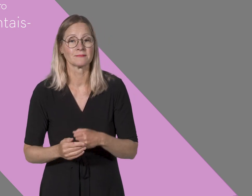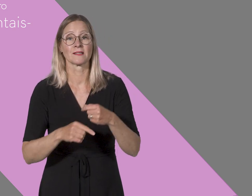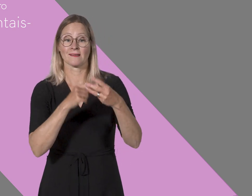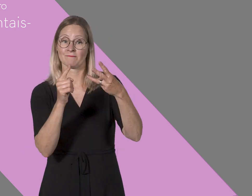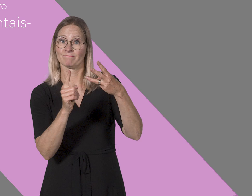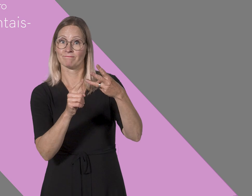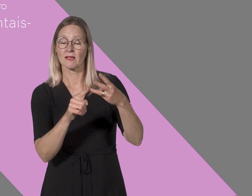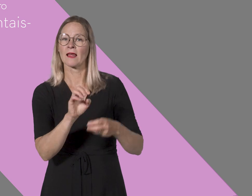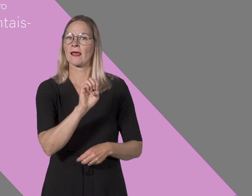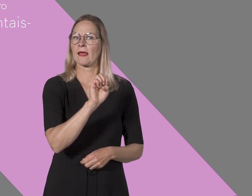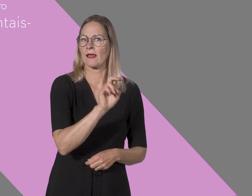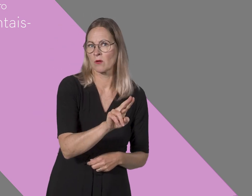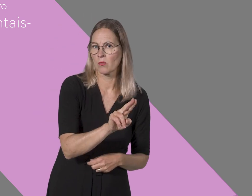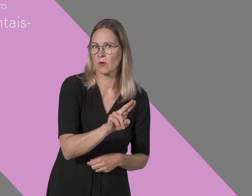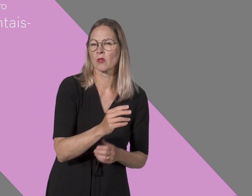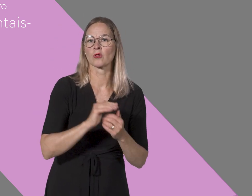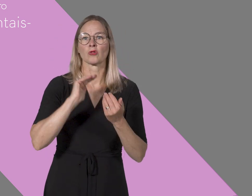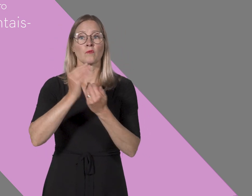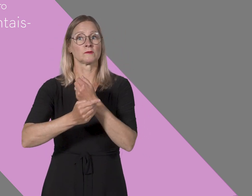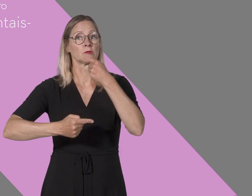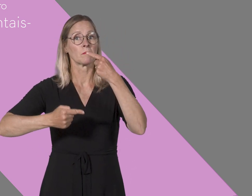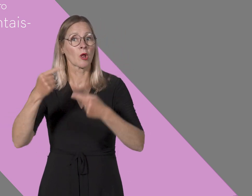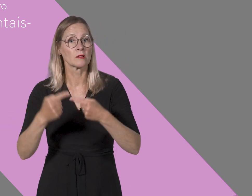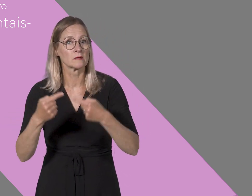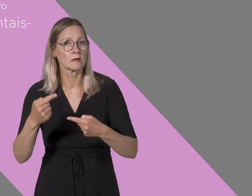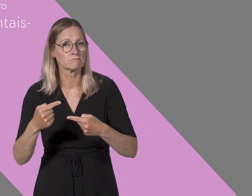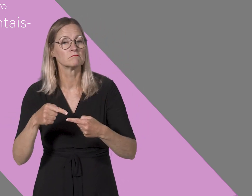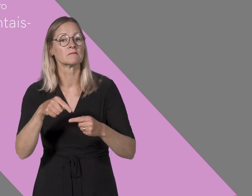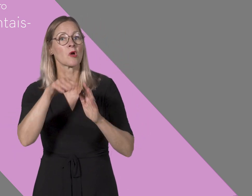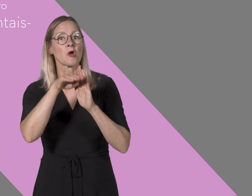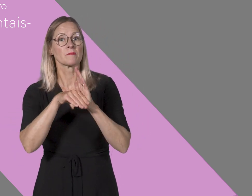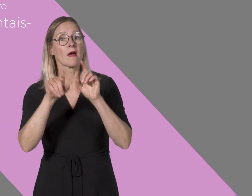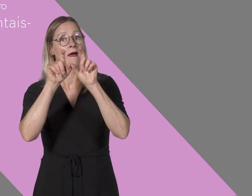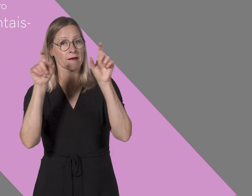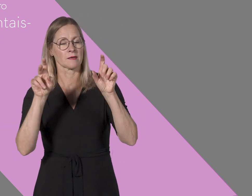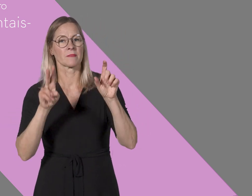EU ja turvallisuuspolitiikka -ohjelman aiheena on se, -